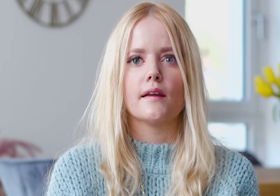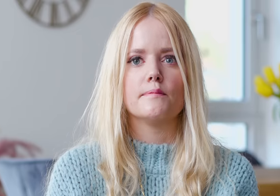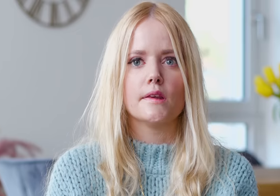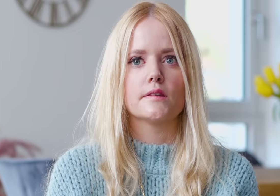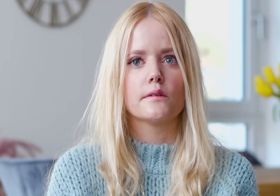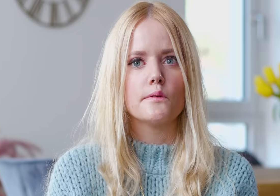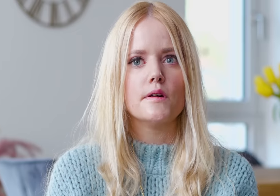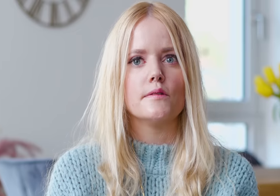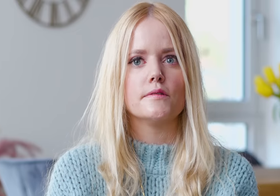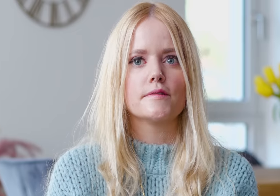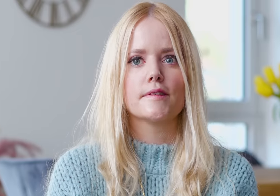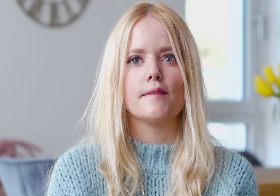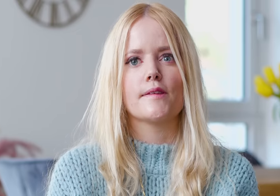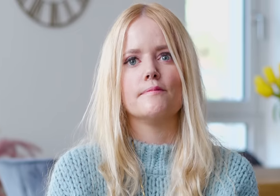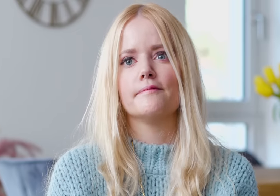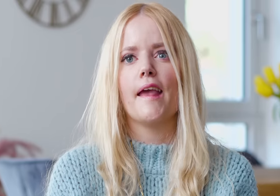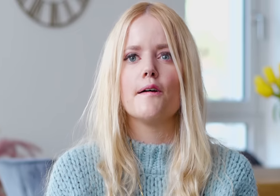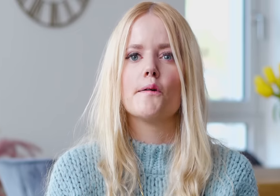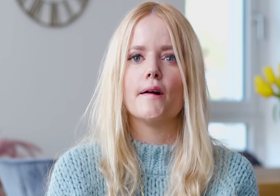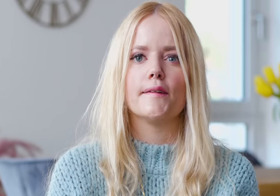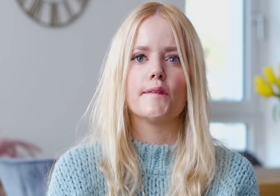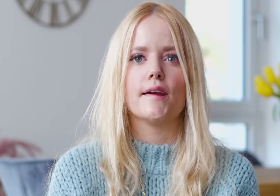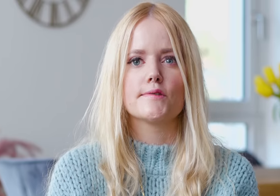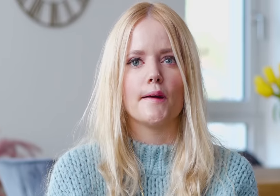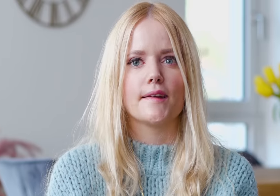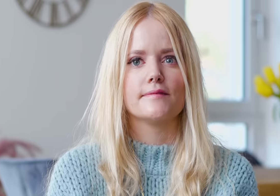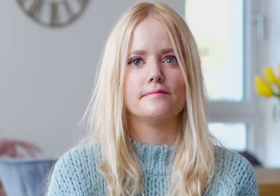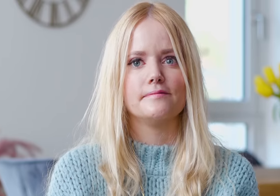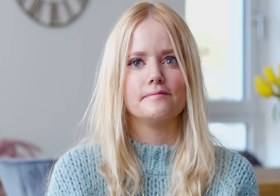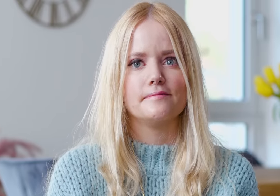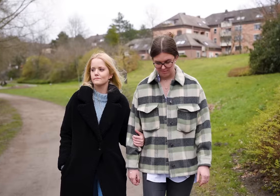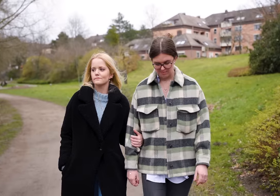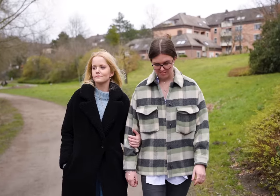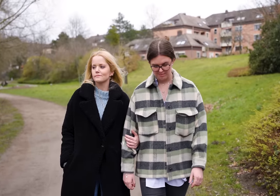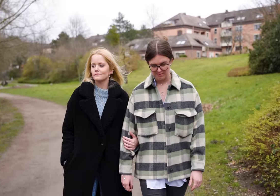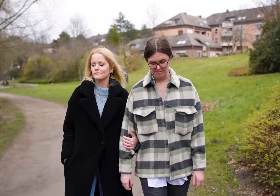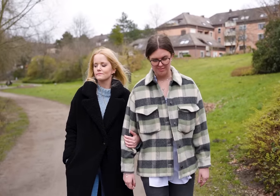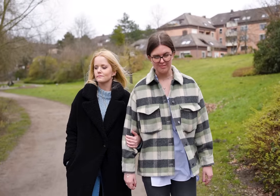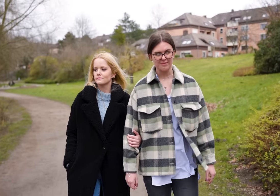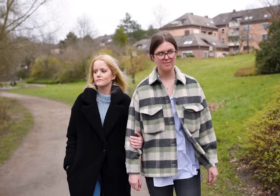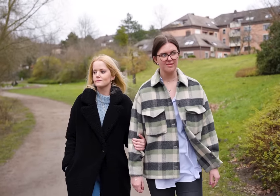ein bisschen Ruhe und kann mich erholen und wieder entspannen. (Gefühlvolle Musik)